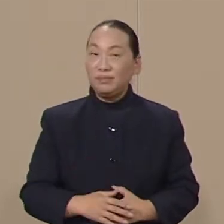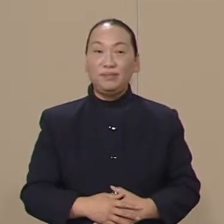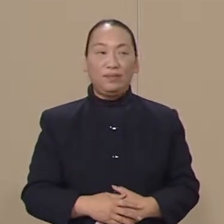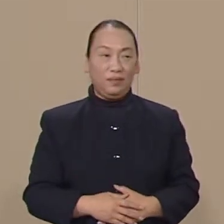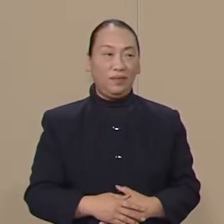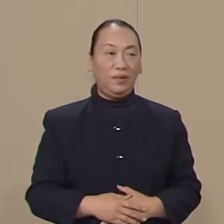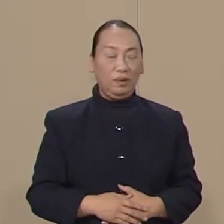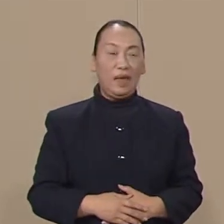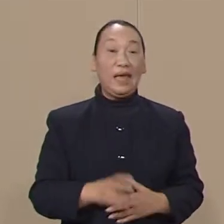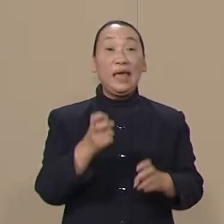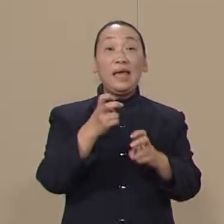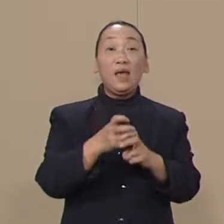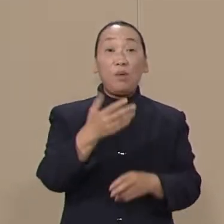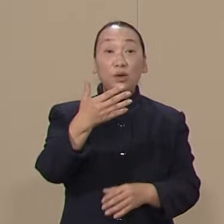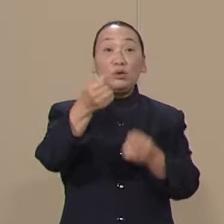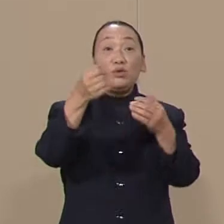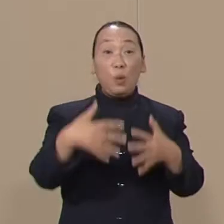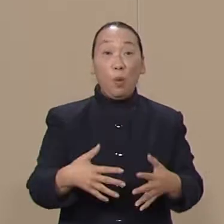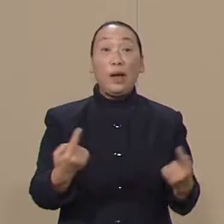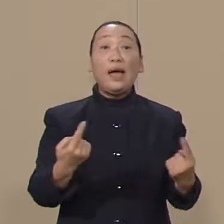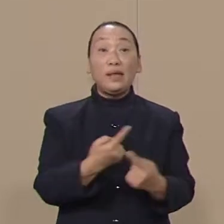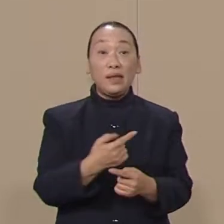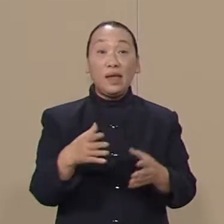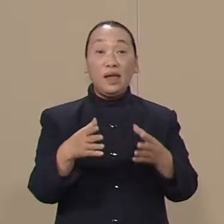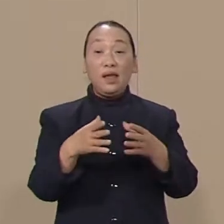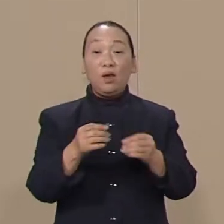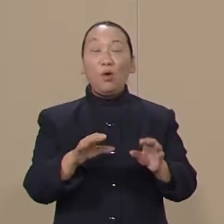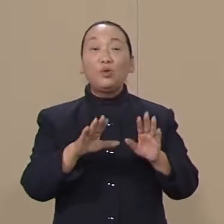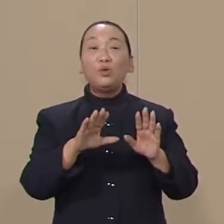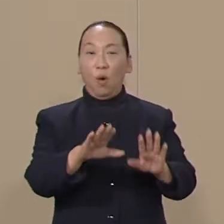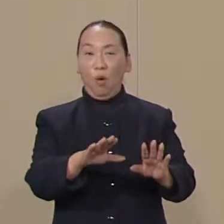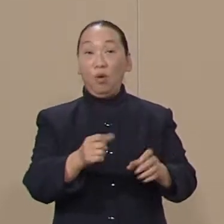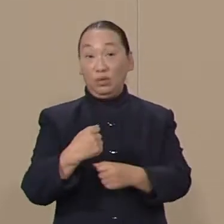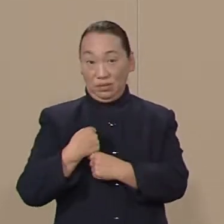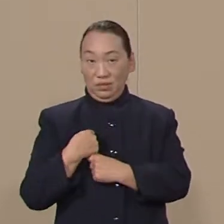福：憲法９条を変えて国防軍・ 集団的自衛権の行使にすれば